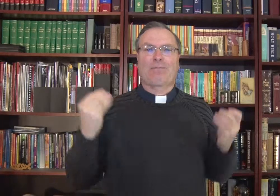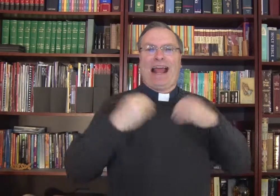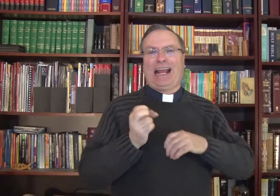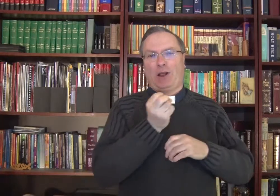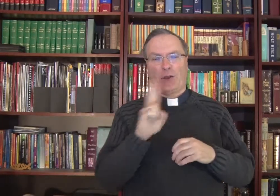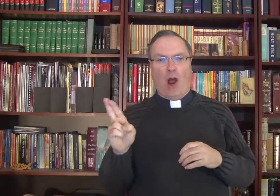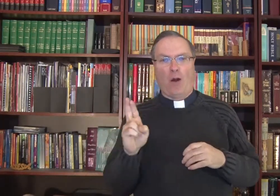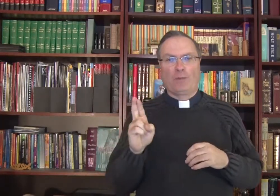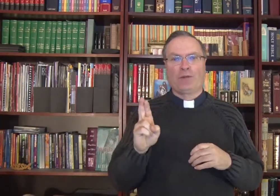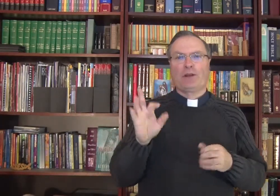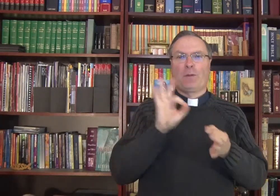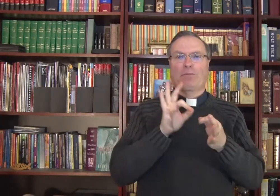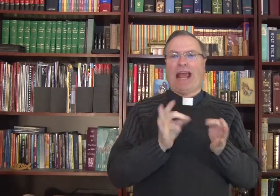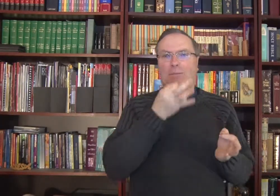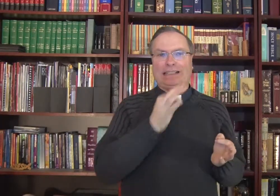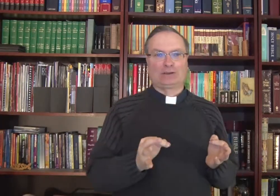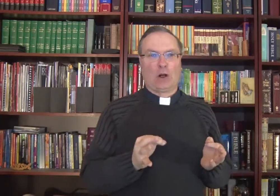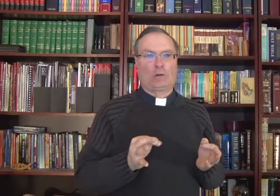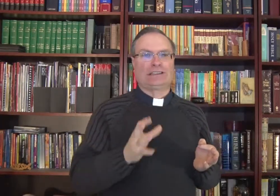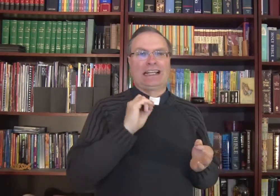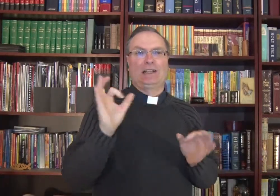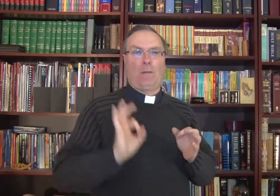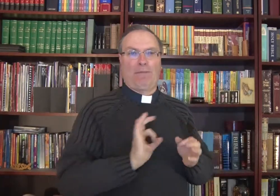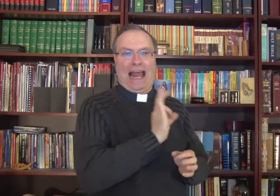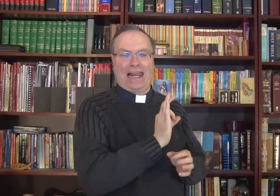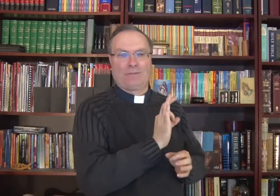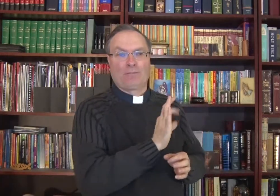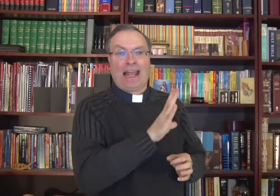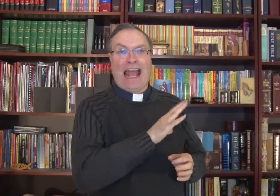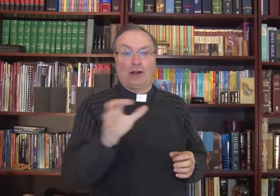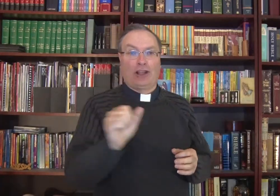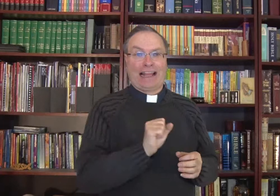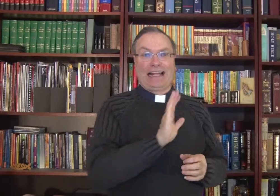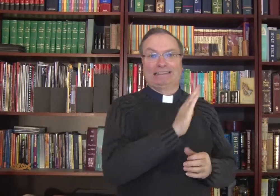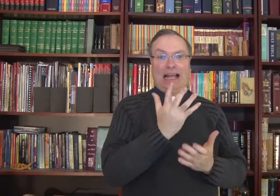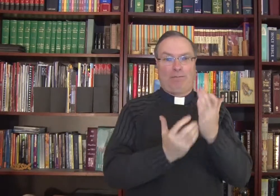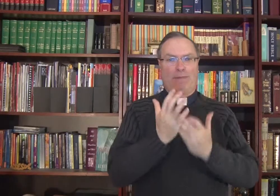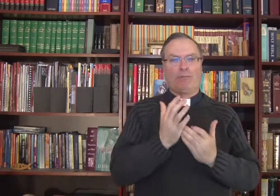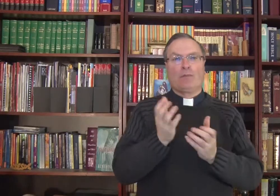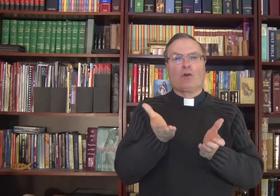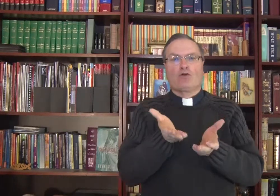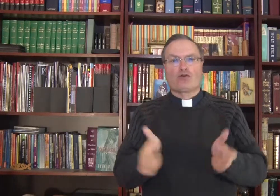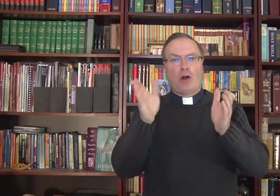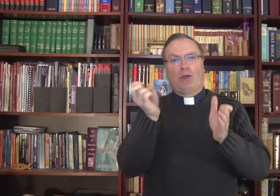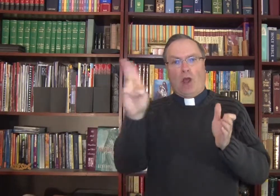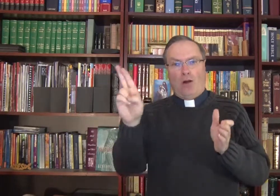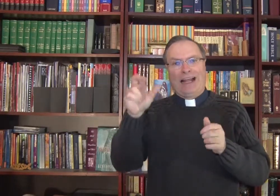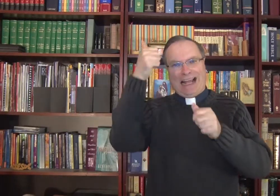et parée d'or, de pierres précieuses et de perles. Elle tenait dans sa main une coupe d'or»